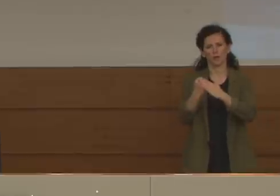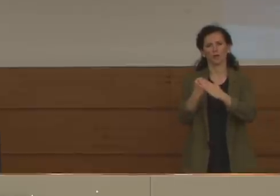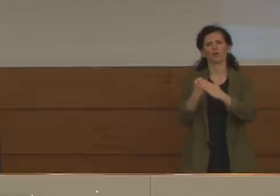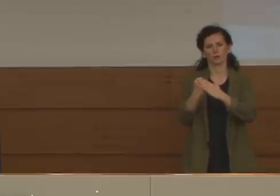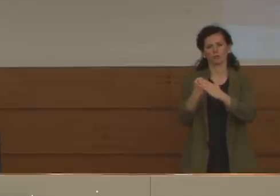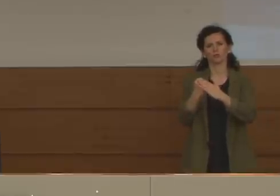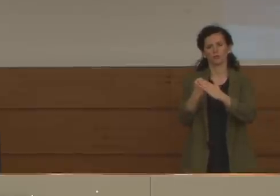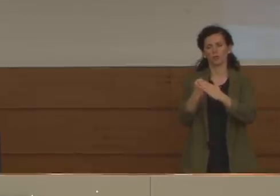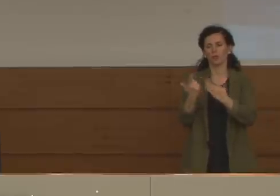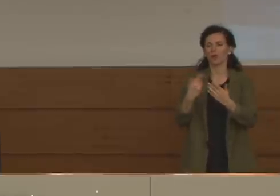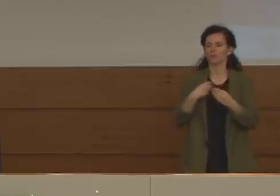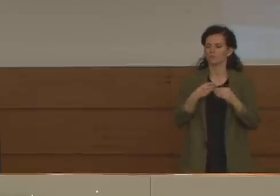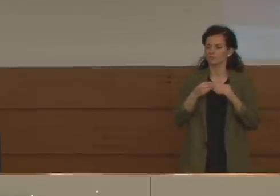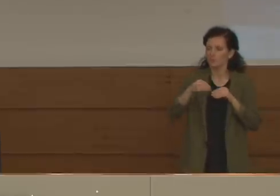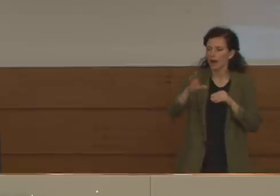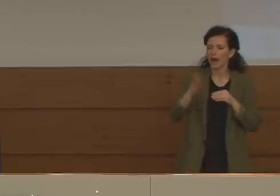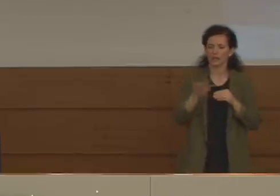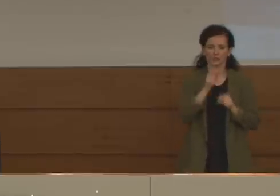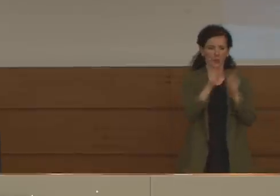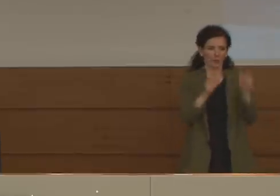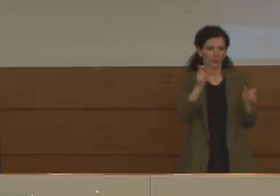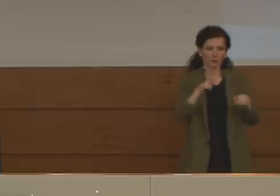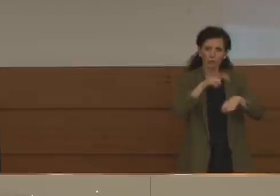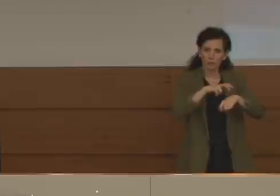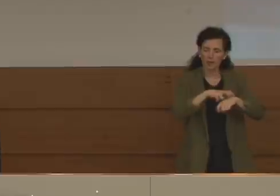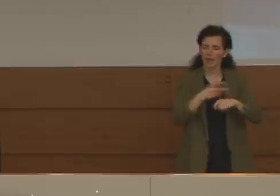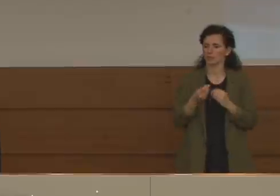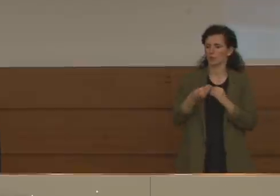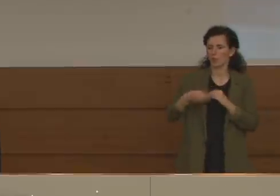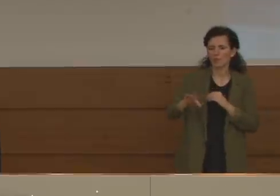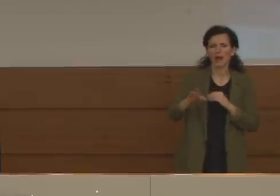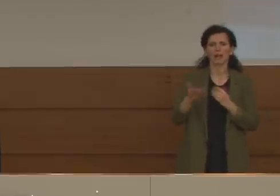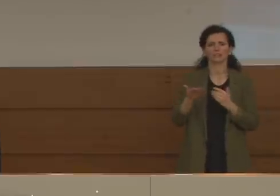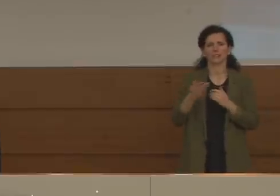medico e strumentazioni in aggiunta a quelle che si stanno acquisendo, che